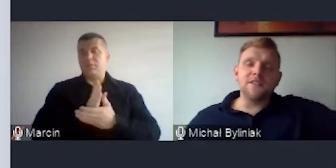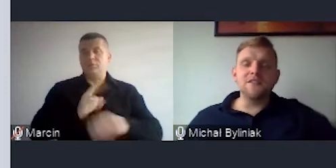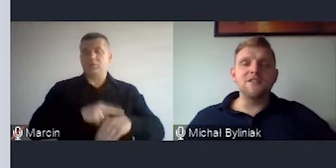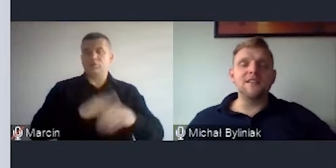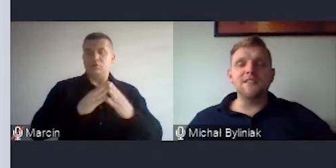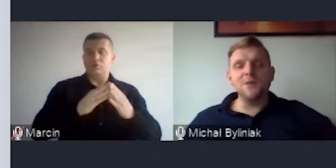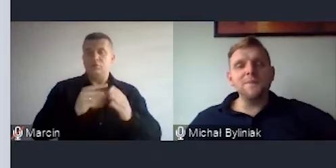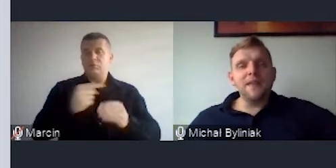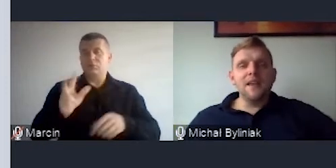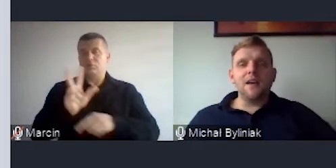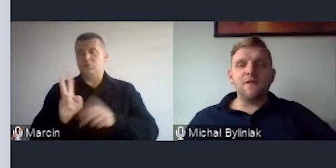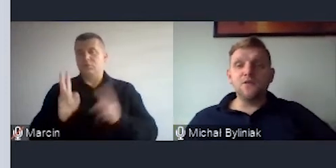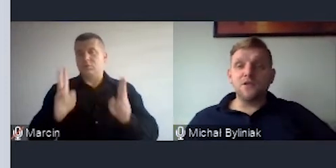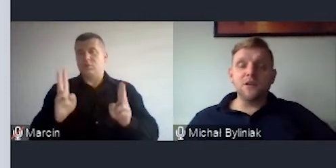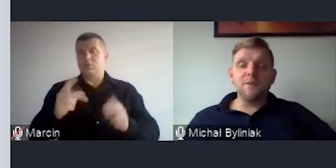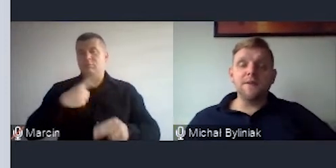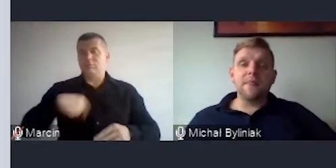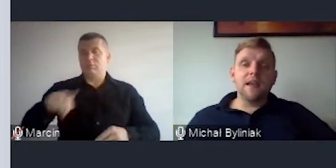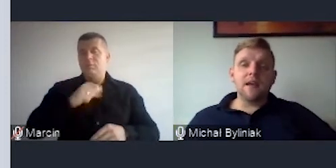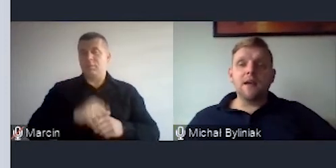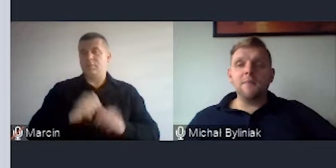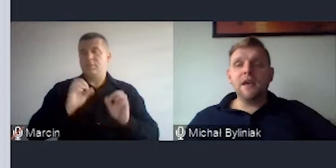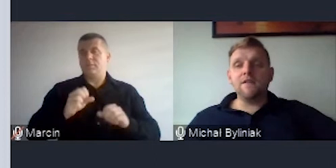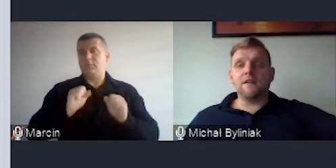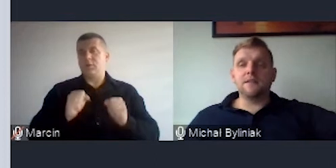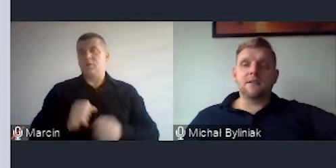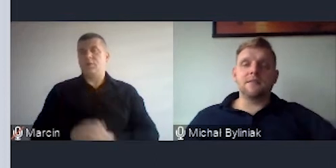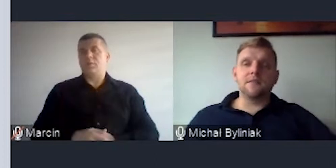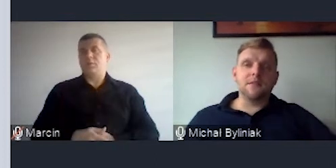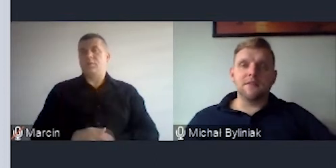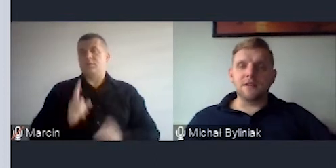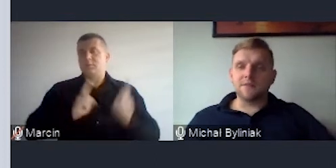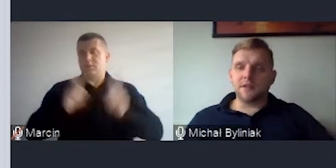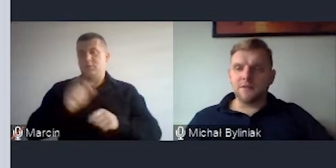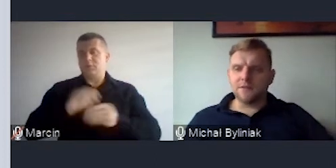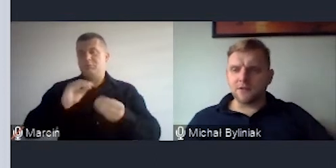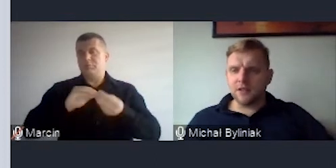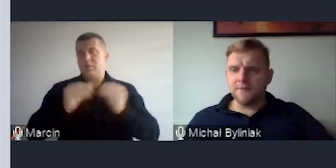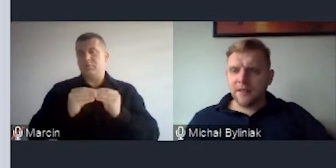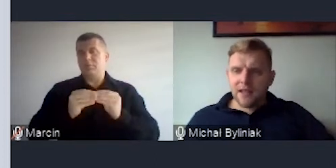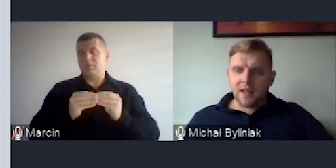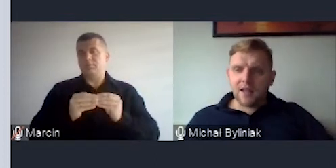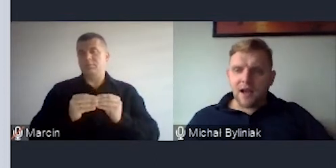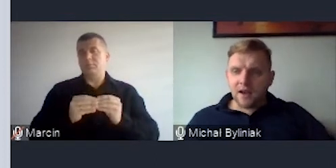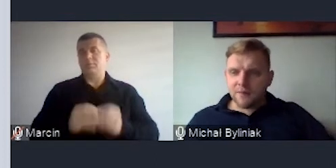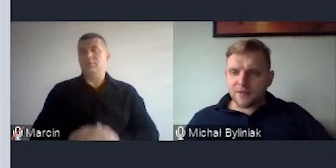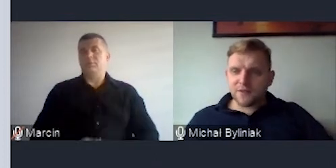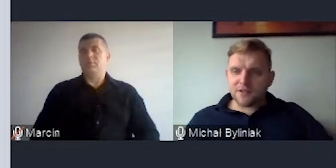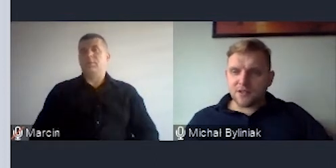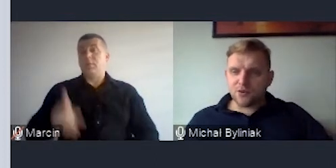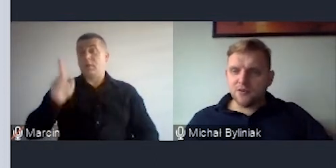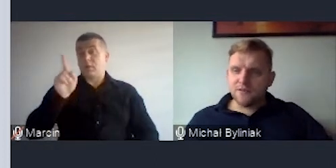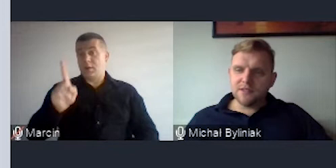czyli w tych godzinach, kiedy my funkcjonujemy, miewa niestety czasem takie wywrotki, ale Państwo jesteście czujni.